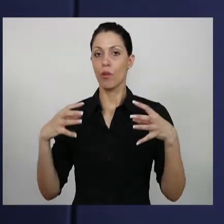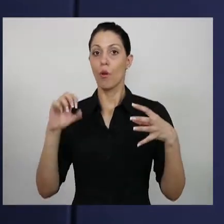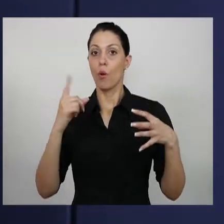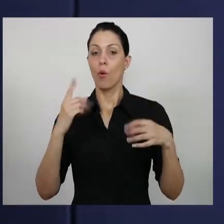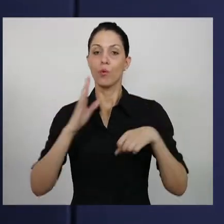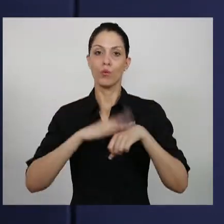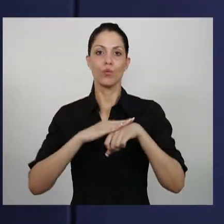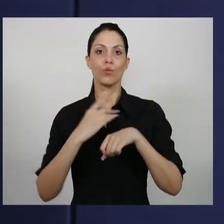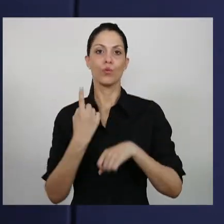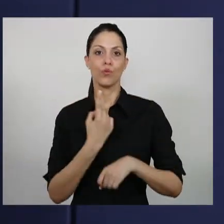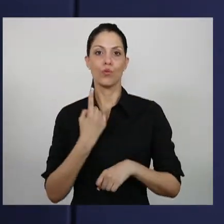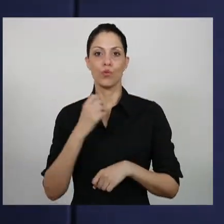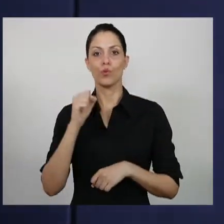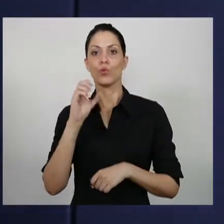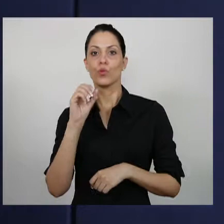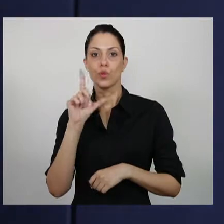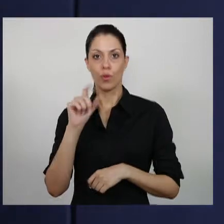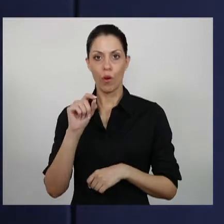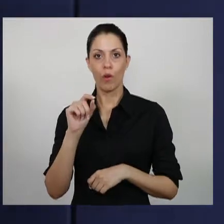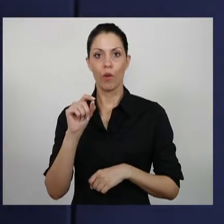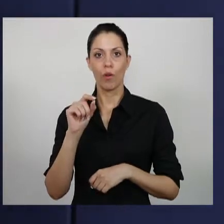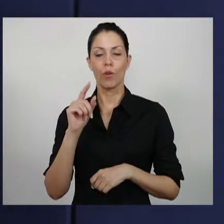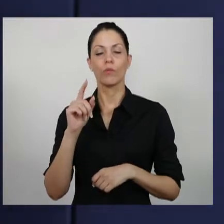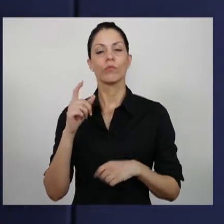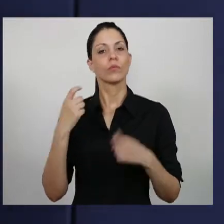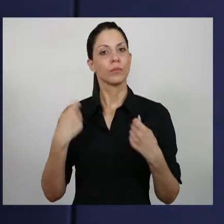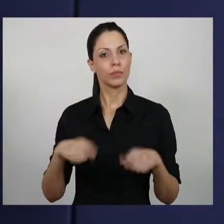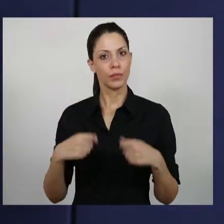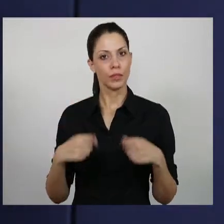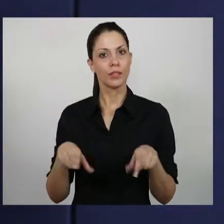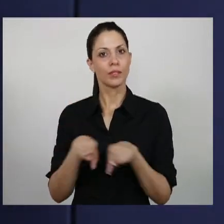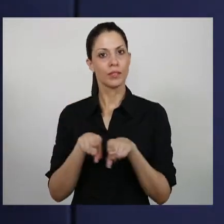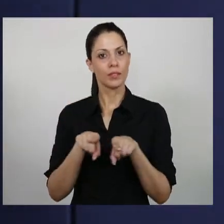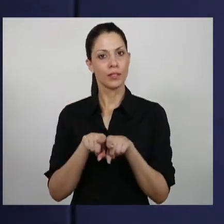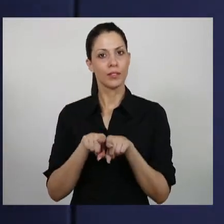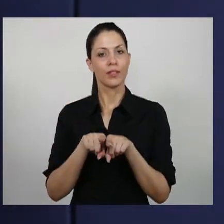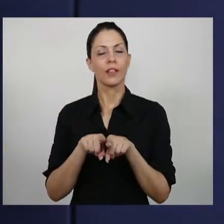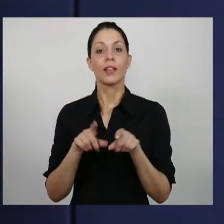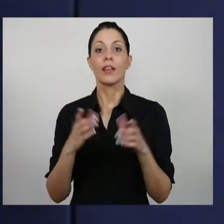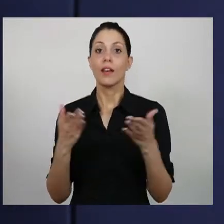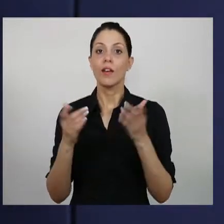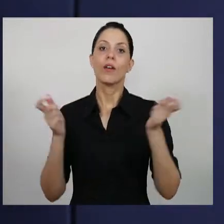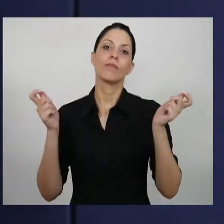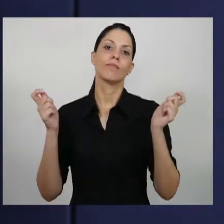ou solistas.